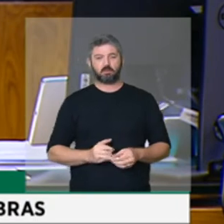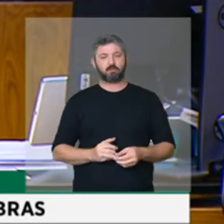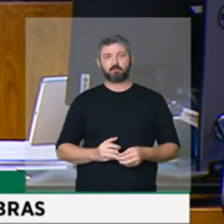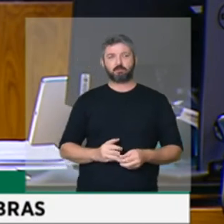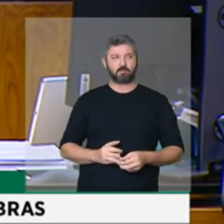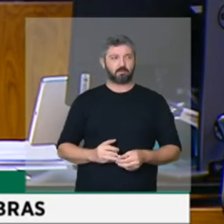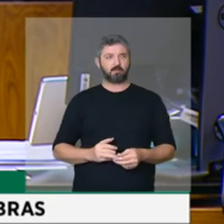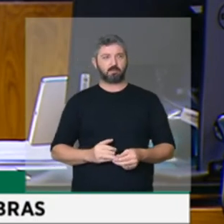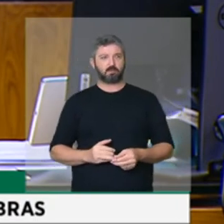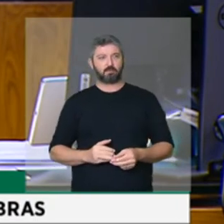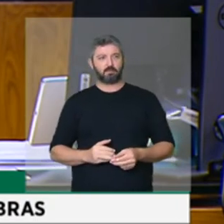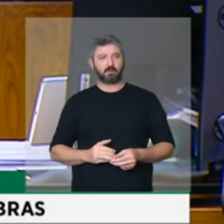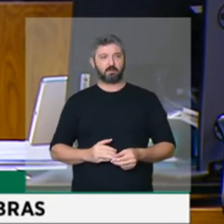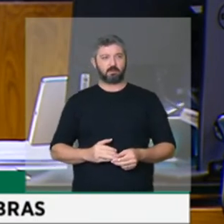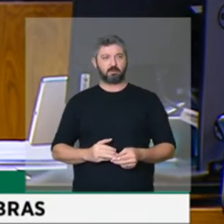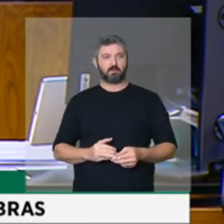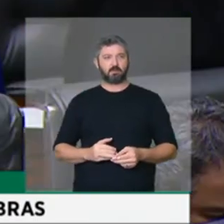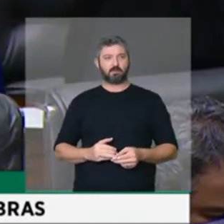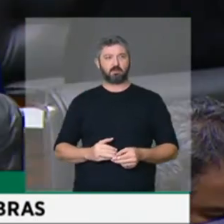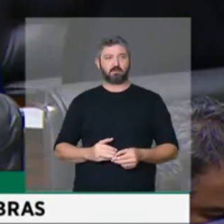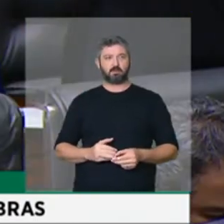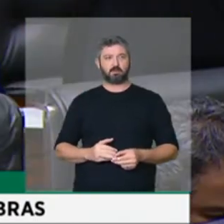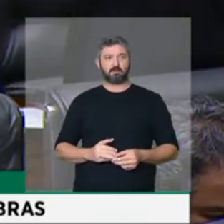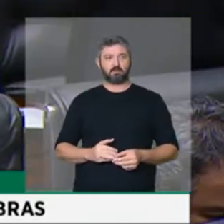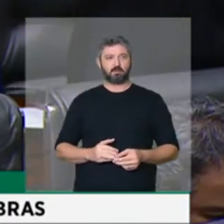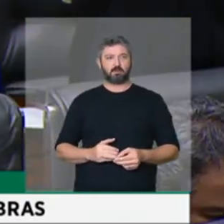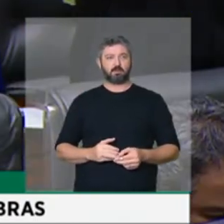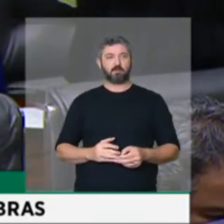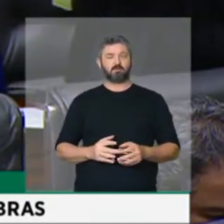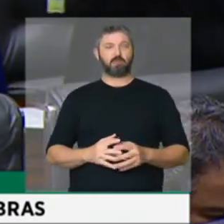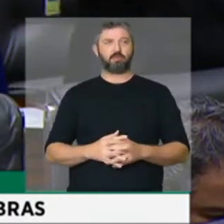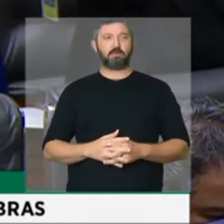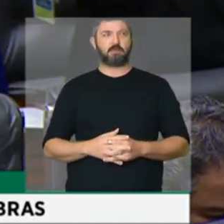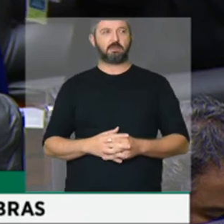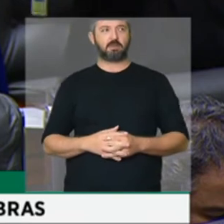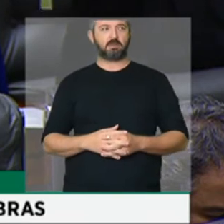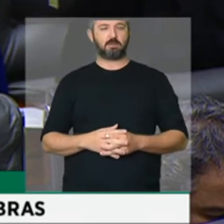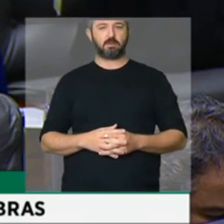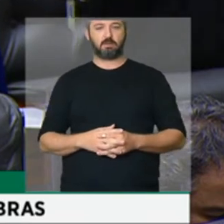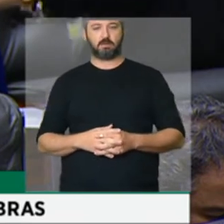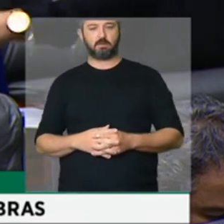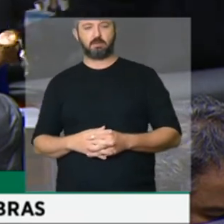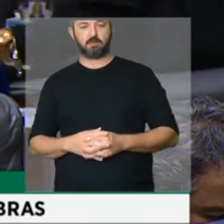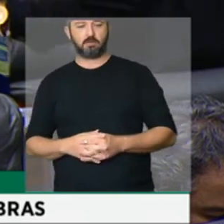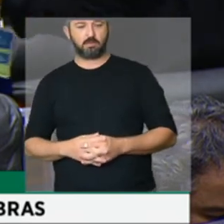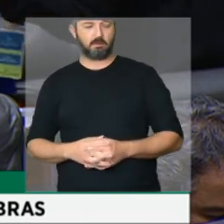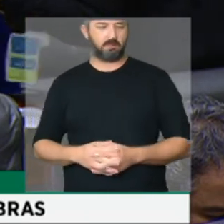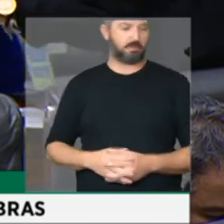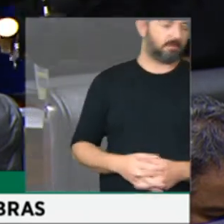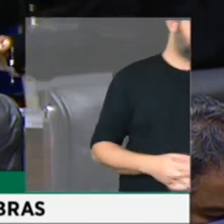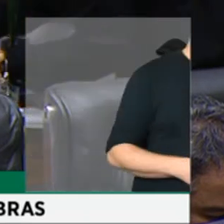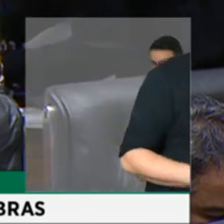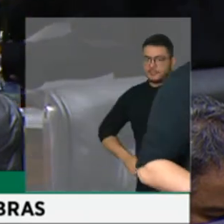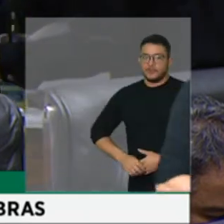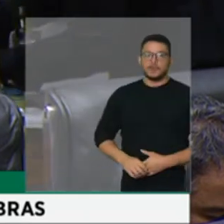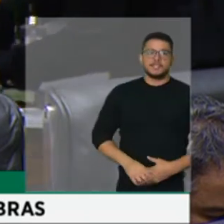[PRESIDENTE]: É A MESMA QUESTÃO DA NOSSA DECISÃO DO SUPREMO TRIBUNAL FEDERAL DE CONGRESSO. [DEPUTADO]: NÃO É A MESMA. [PRESIDENTE]: MATÉRIA VENCIDA.